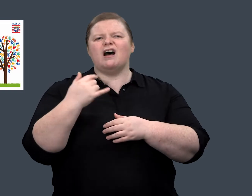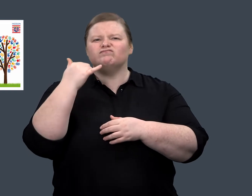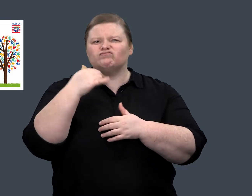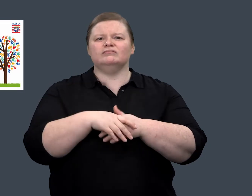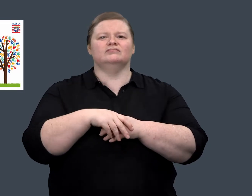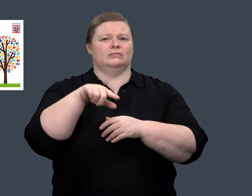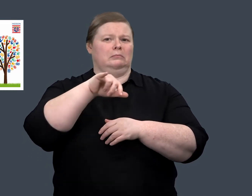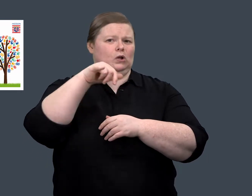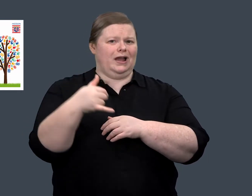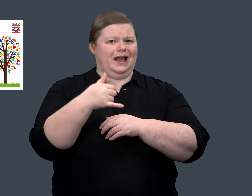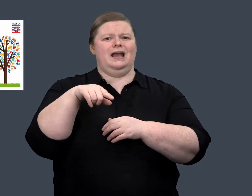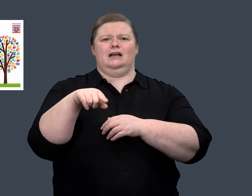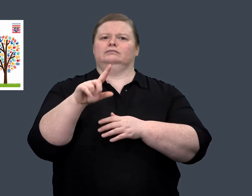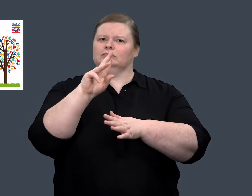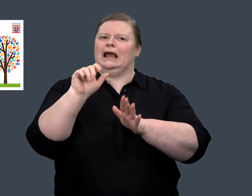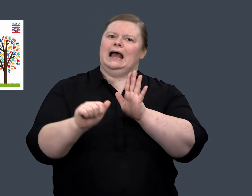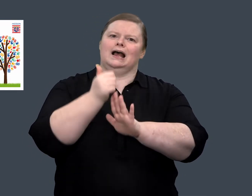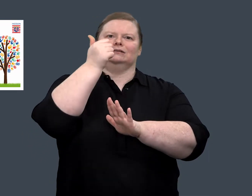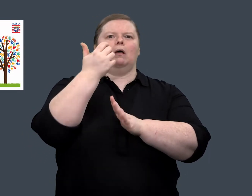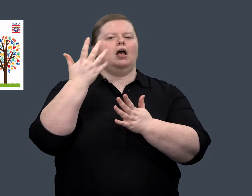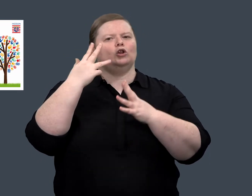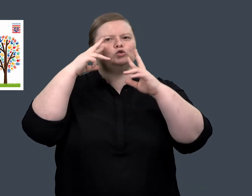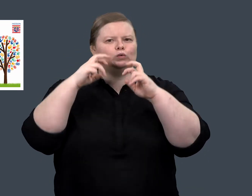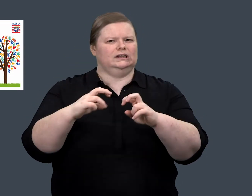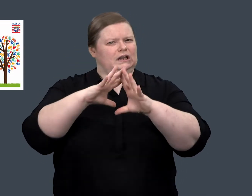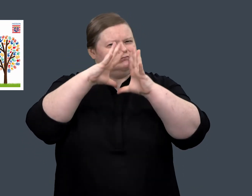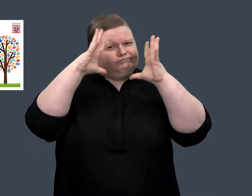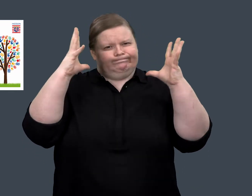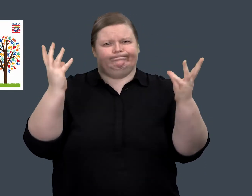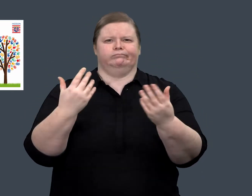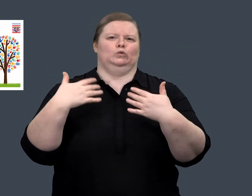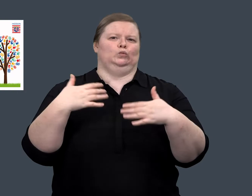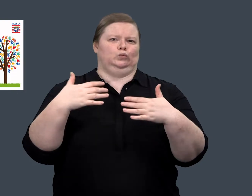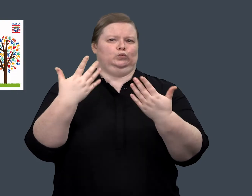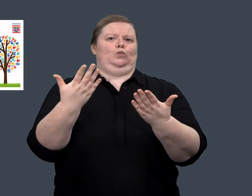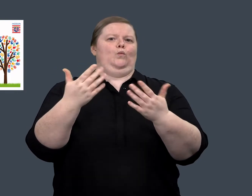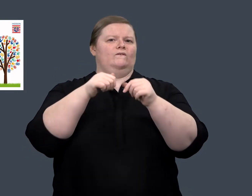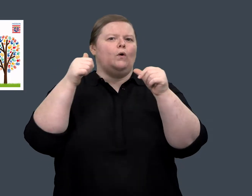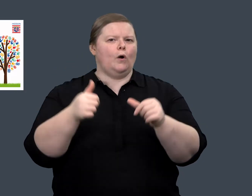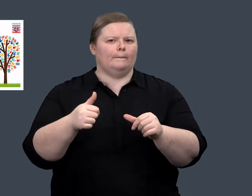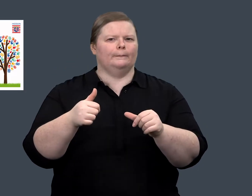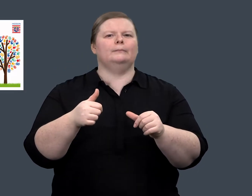„Das Projekt stellt die erste umfängliche Studie dieser Art dar